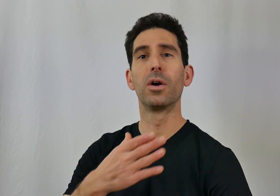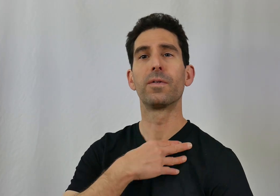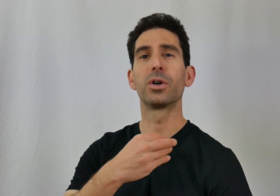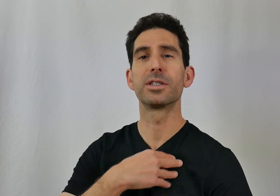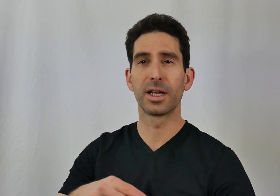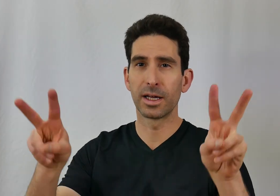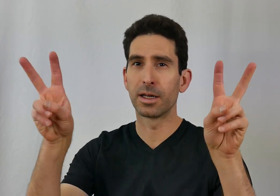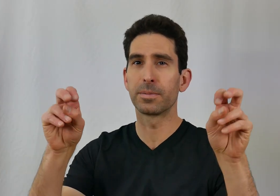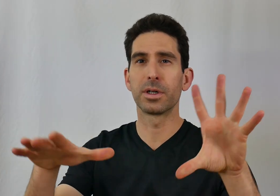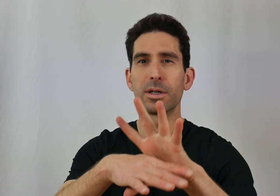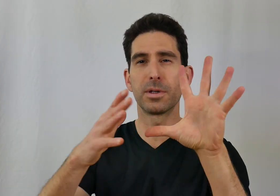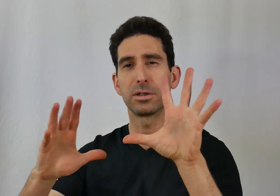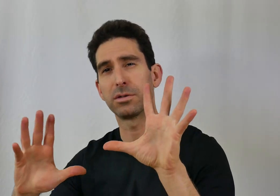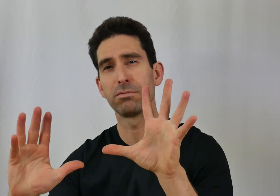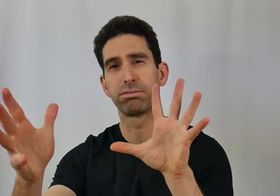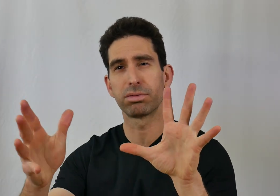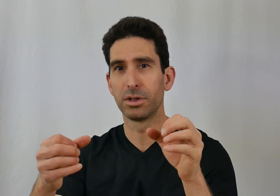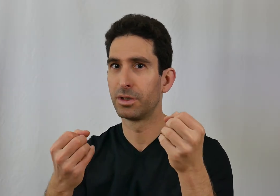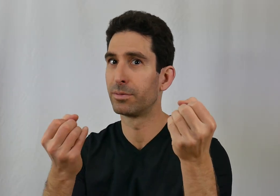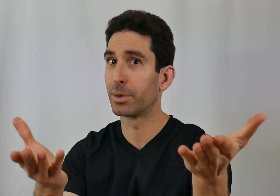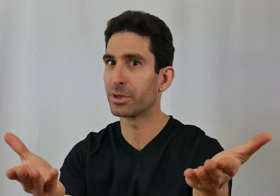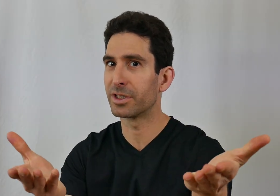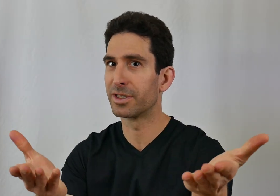Voici ma proposition d'expression imagée en LSF.